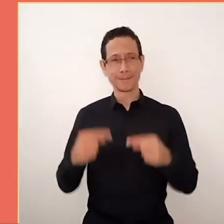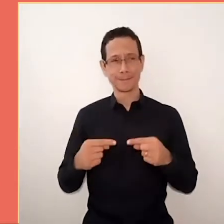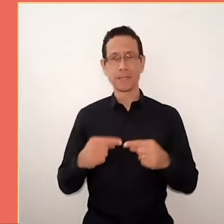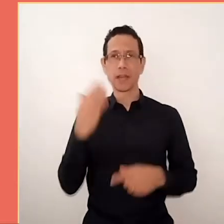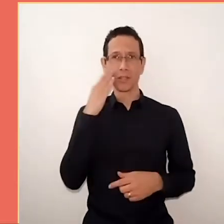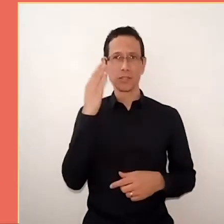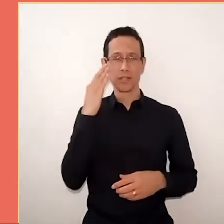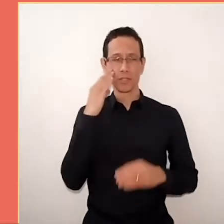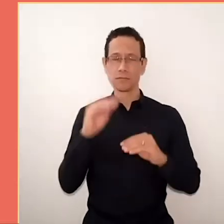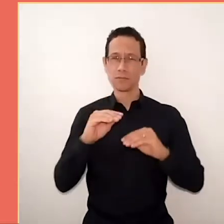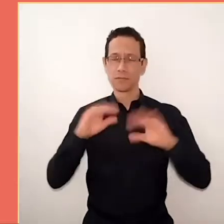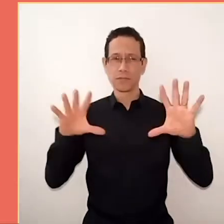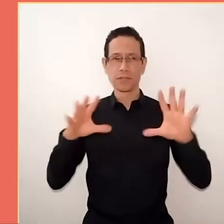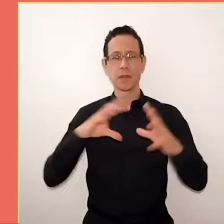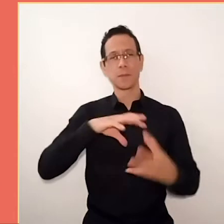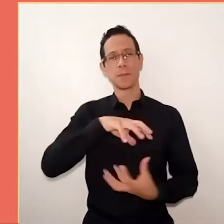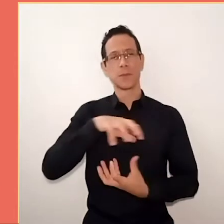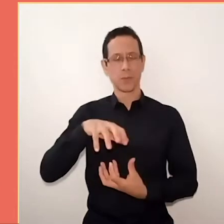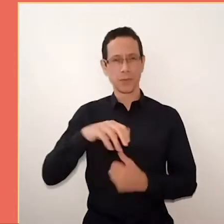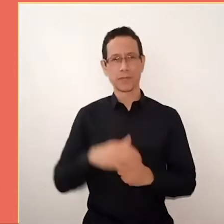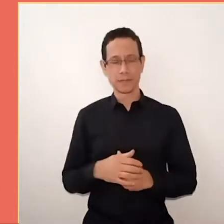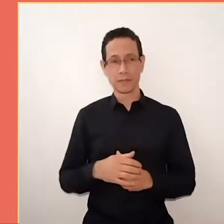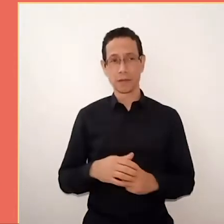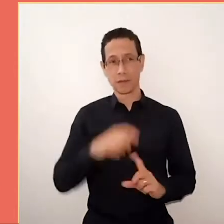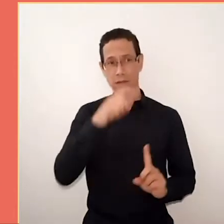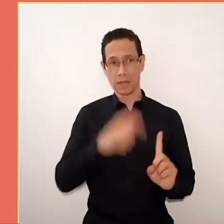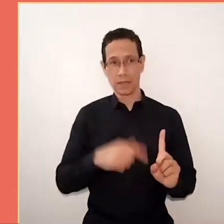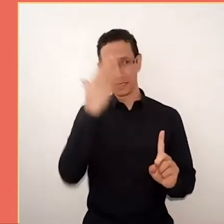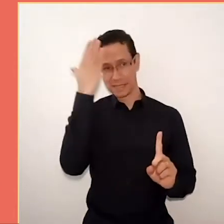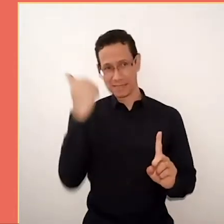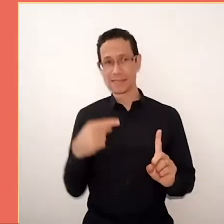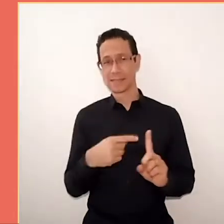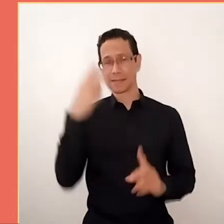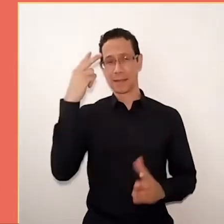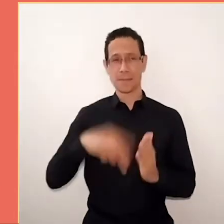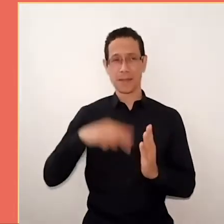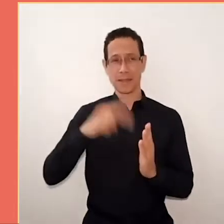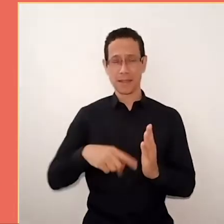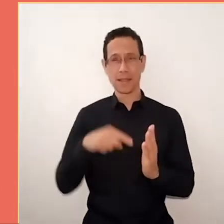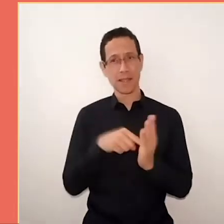Ele acreditava que quando um sujeito sabia ler o que estava escrito e o que não estava,